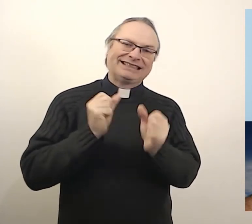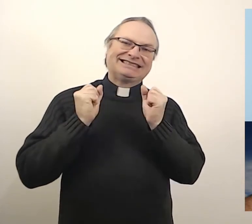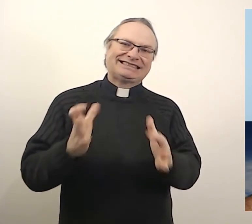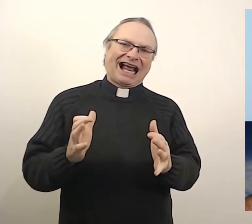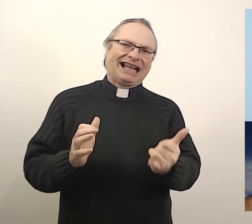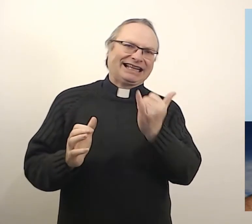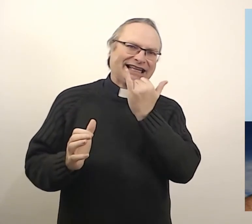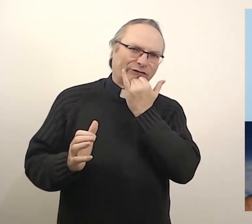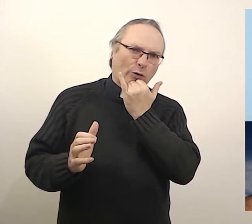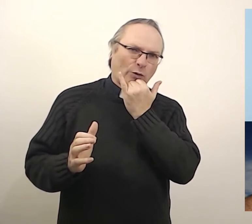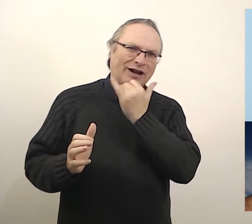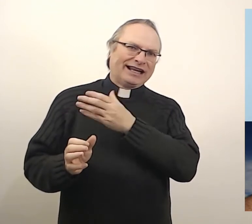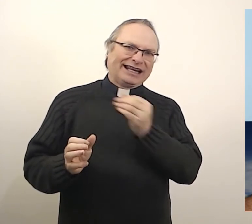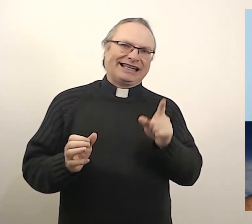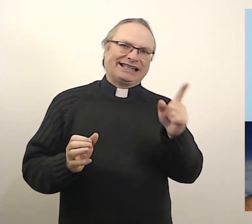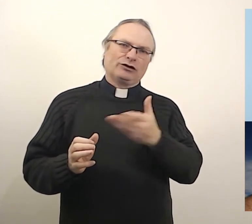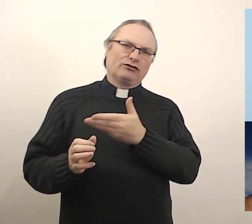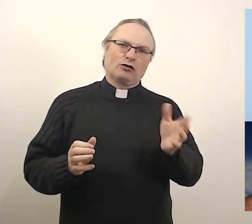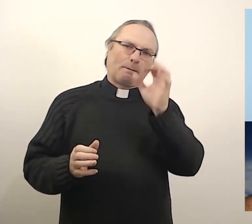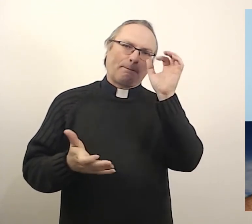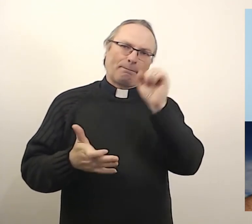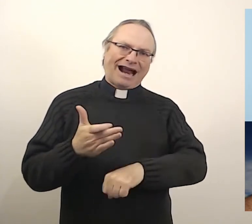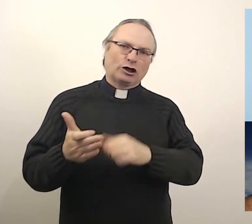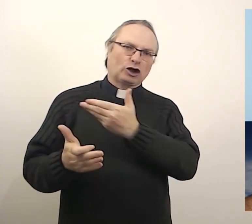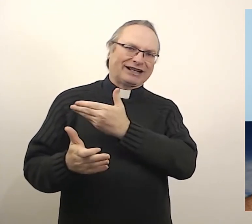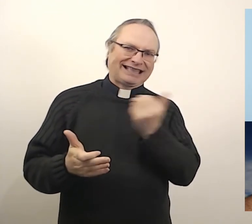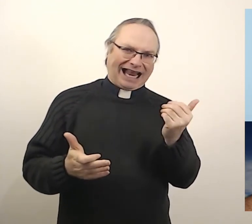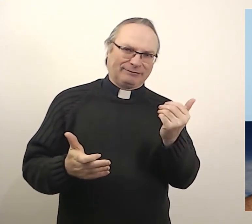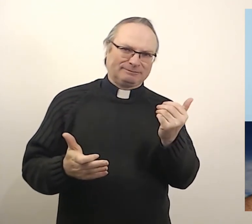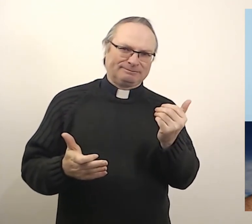sans défaut, et qu'il ne vous manque rien.